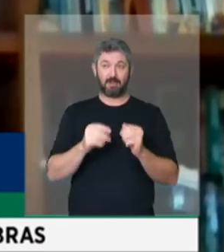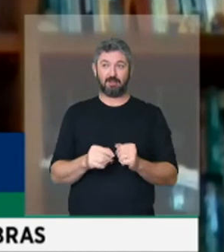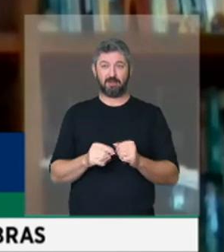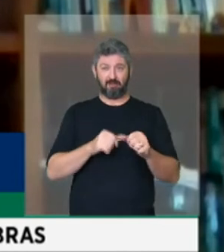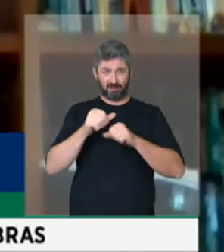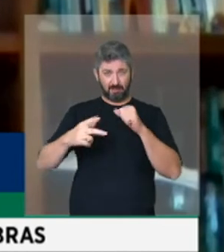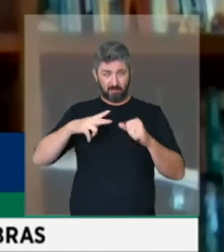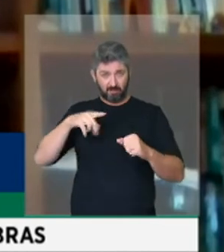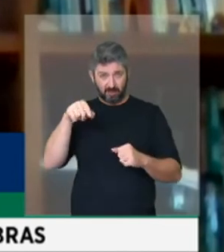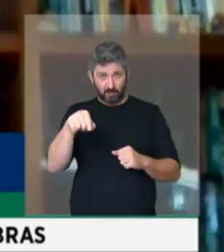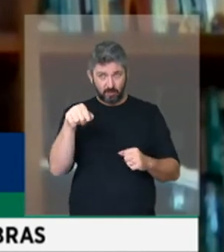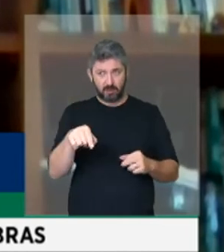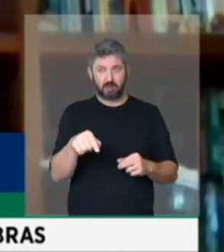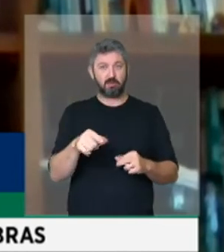ELA TEM 30 BILHÕES EM 3 ANOS DE LUCRO E MAIS 15 BILHÕES EM